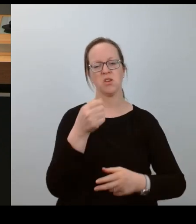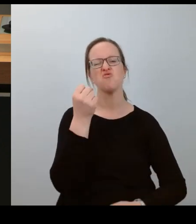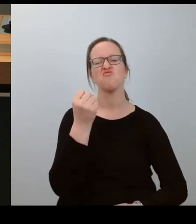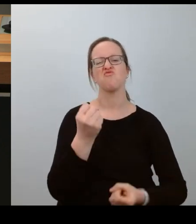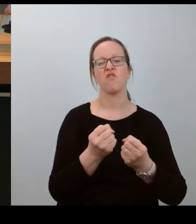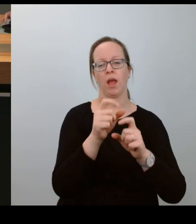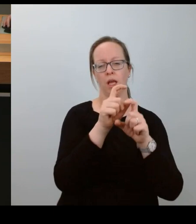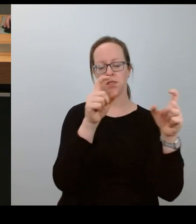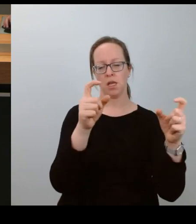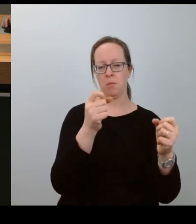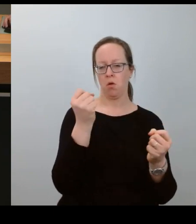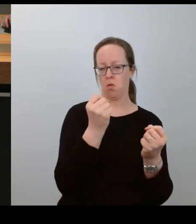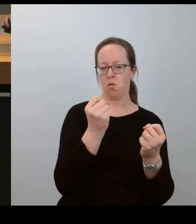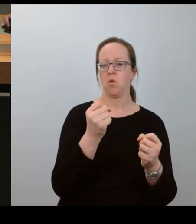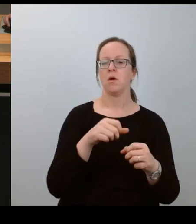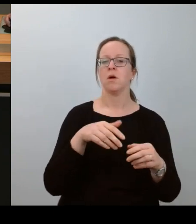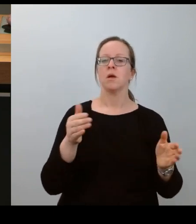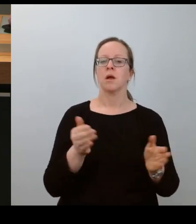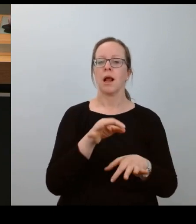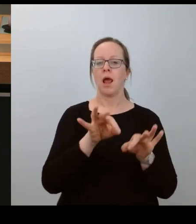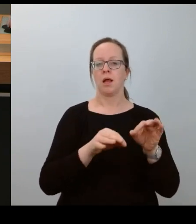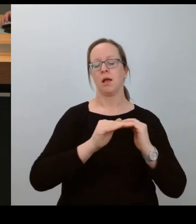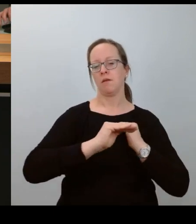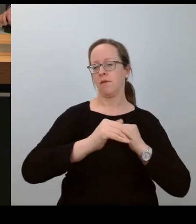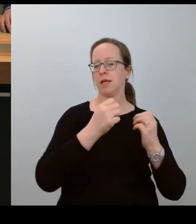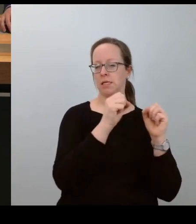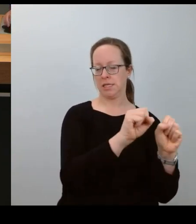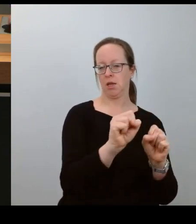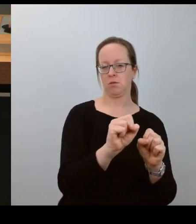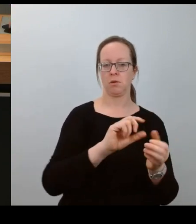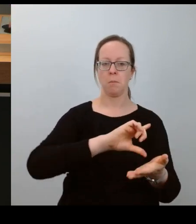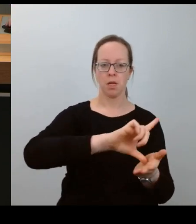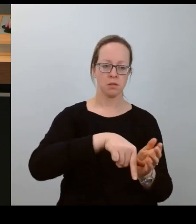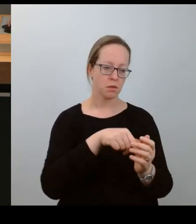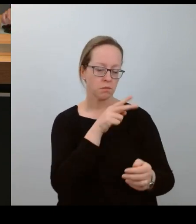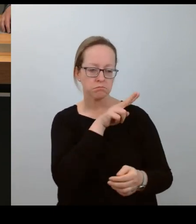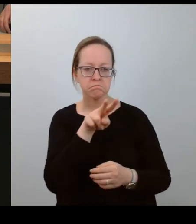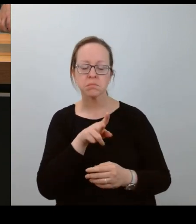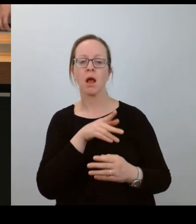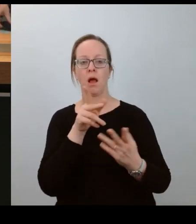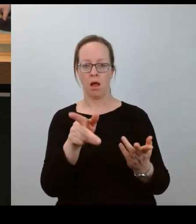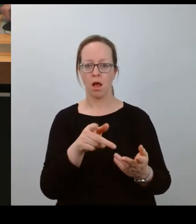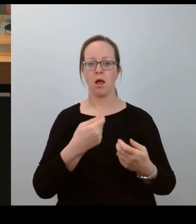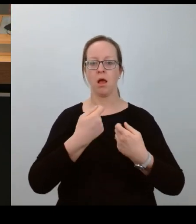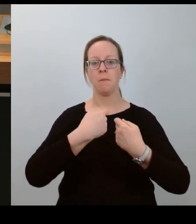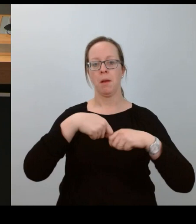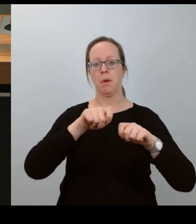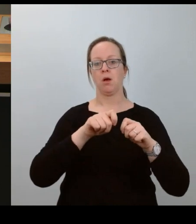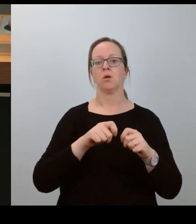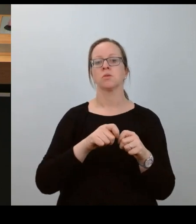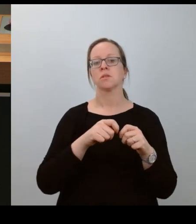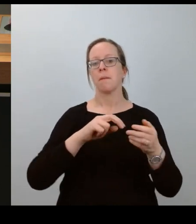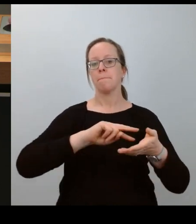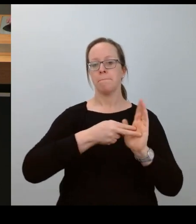Und eine Zwischenfrage lasse ich nicht zu. Ich sehe, dass gerade das hier blinkt. Und aus diesem Grund ist es wichtig, dass wir